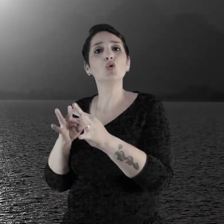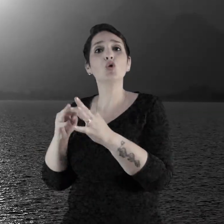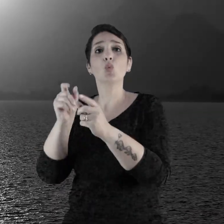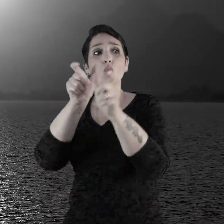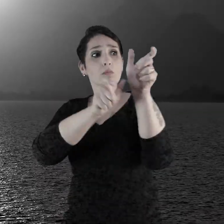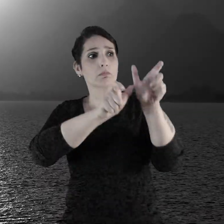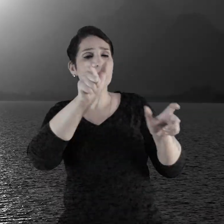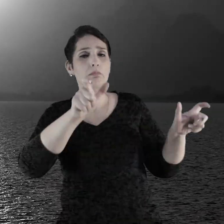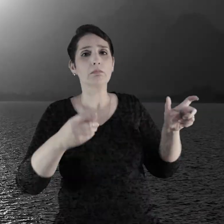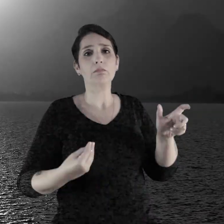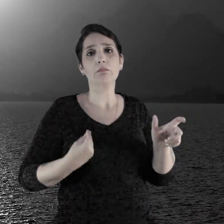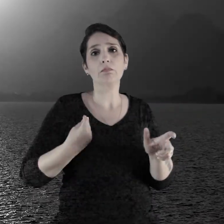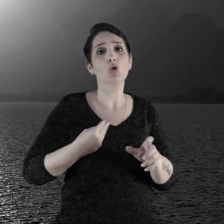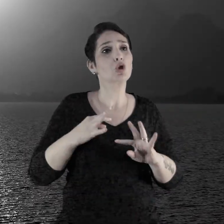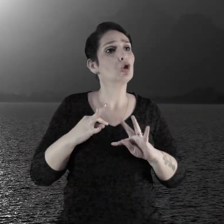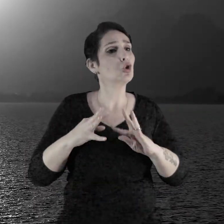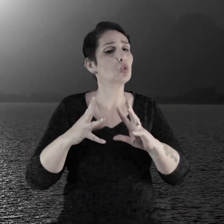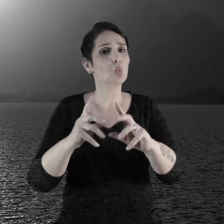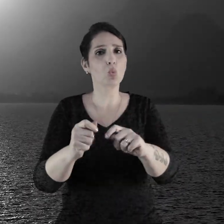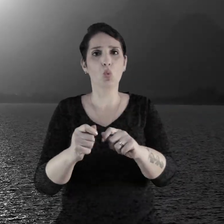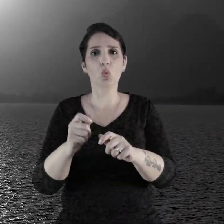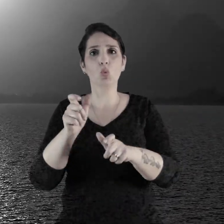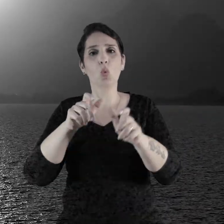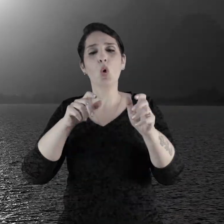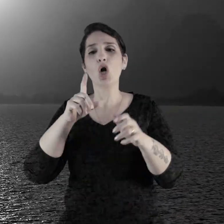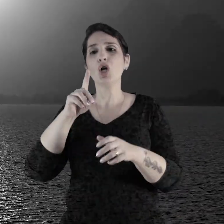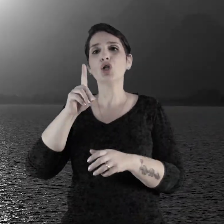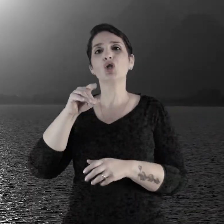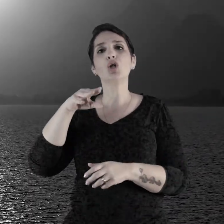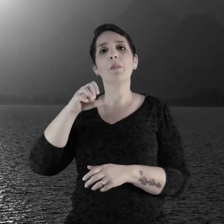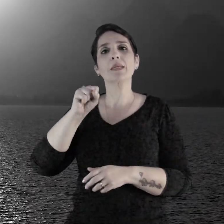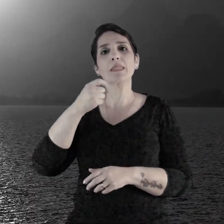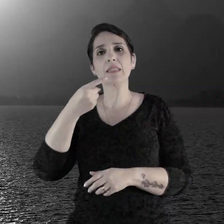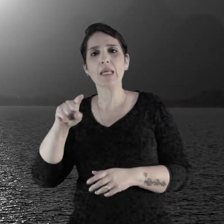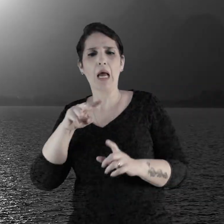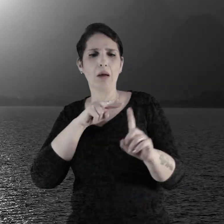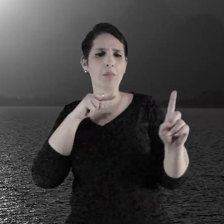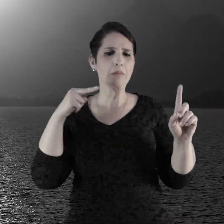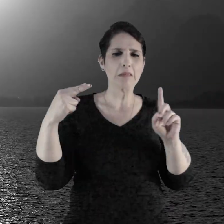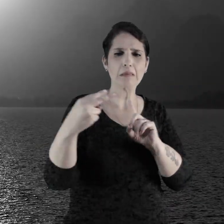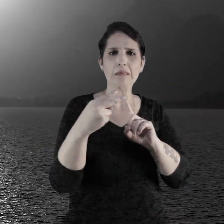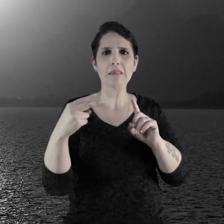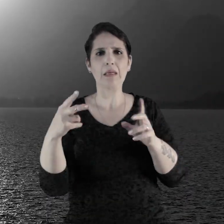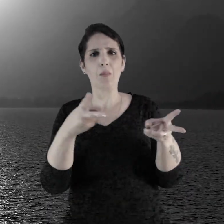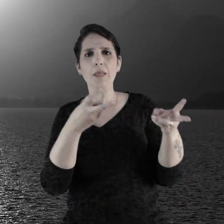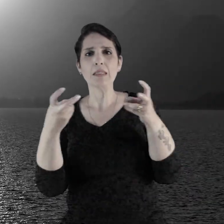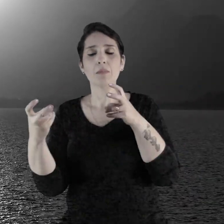de toda existência, de todas as dimensões e percepções.